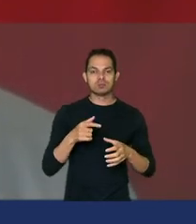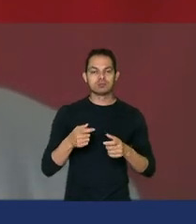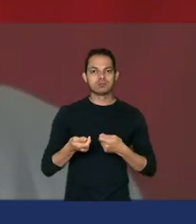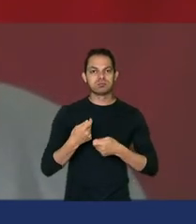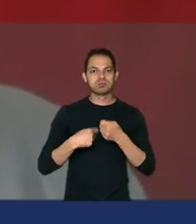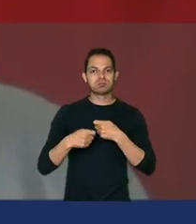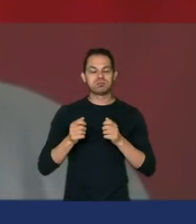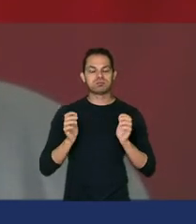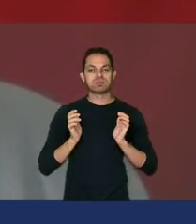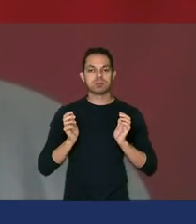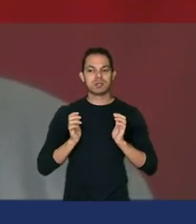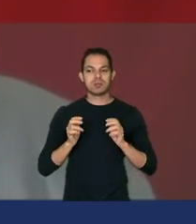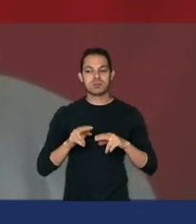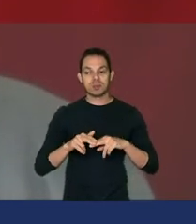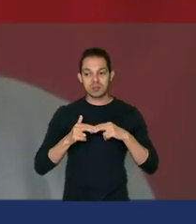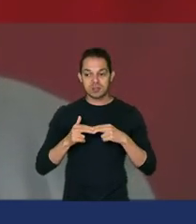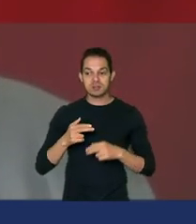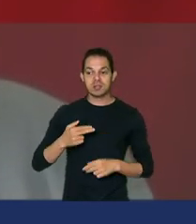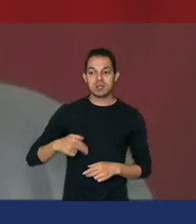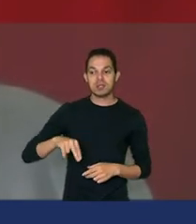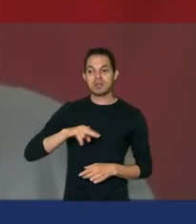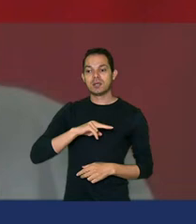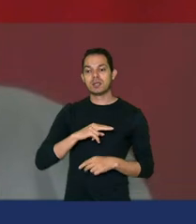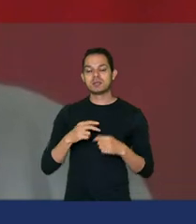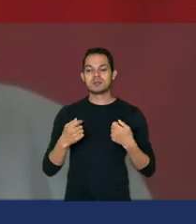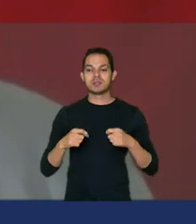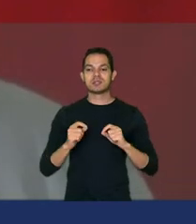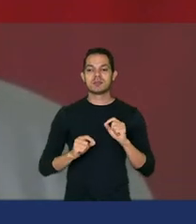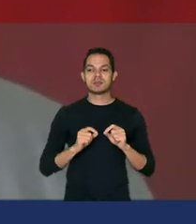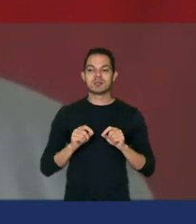LEGALIZADA. O QUE FICA RESTRITA AOS GRANDES GRUPOS ECONÔMICOS. ENTÃO POR ISSO NÓS PRECISAMOS, ASSIM,